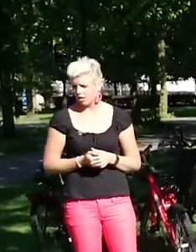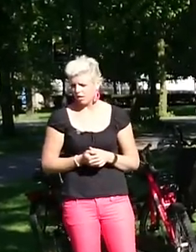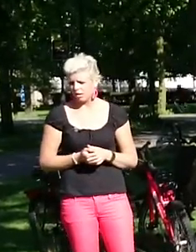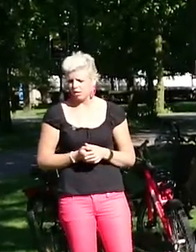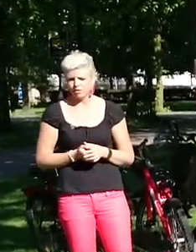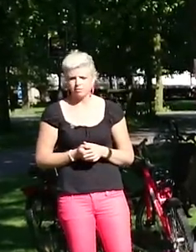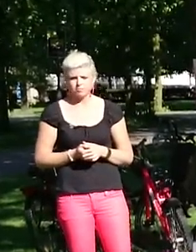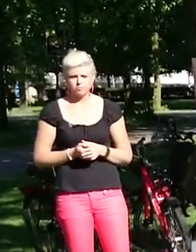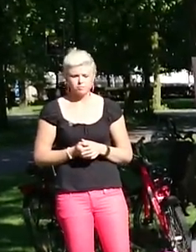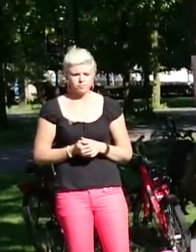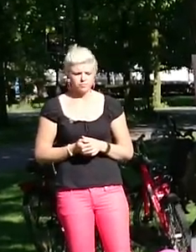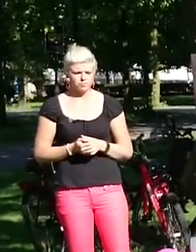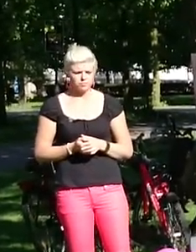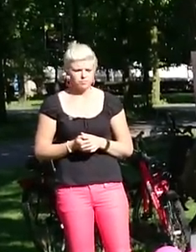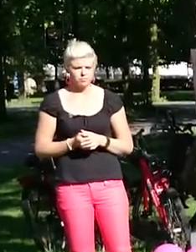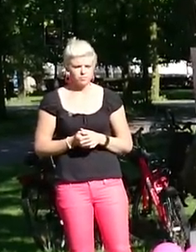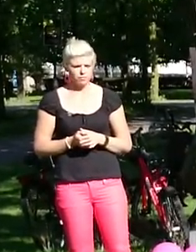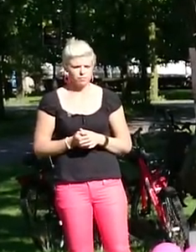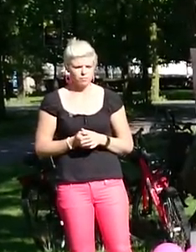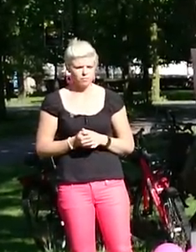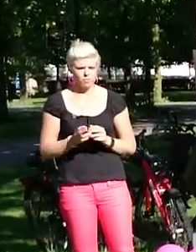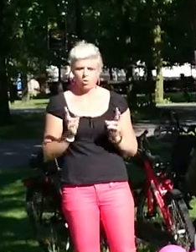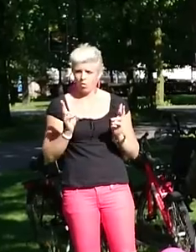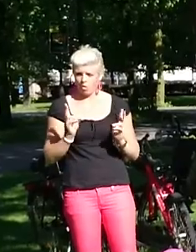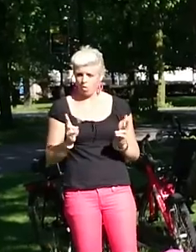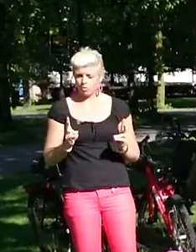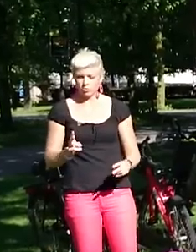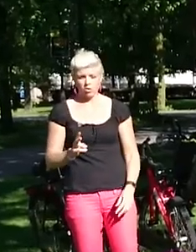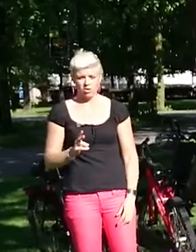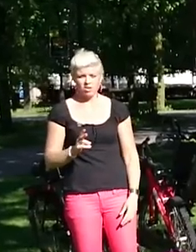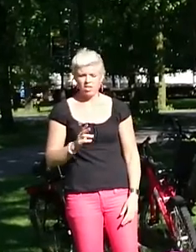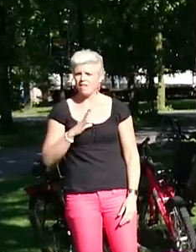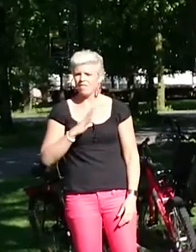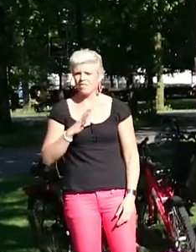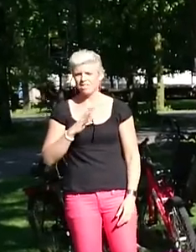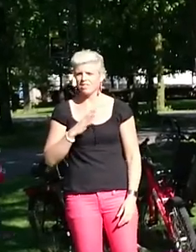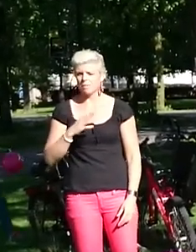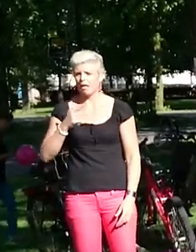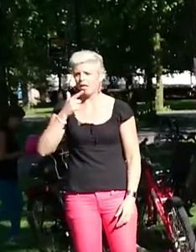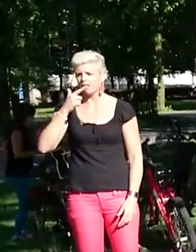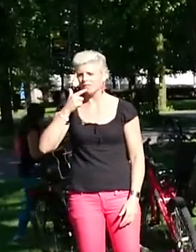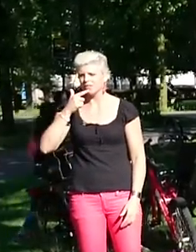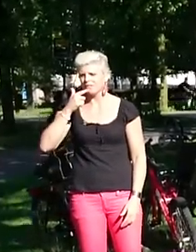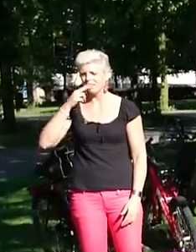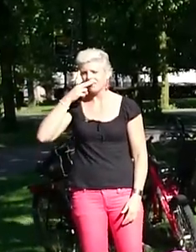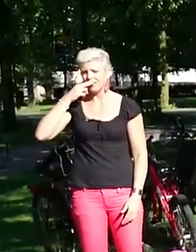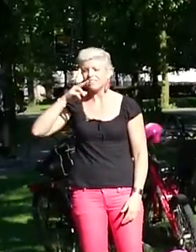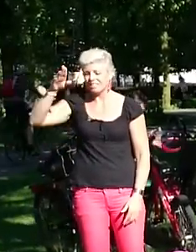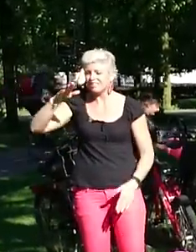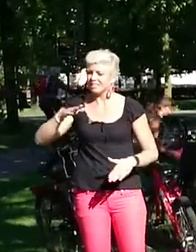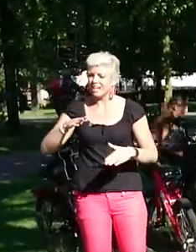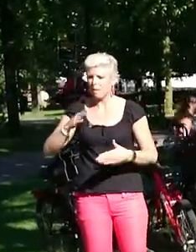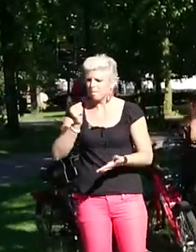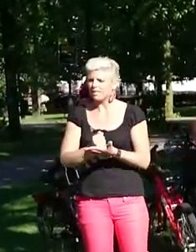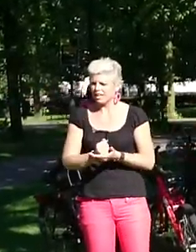Även rent klart uttalade nazistiska partier tog sitt säte i EU-parlamentet igår.